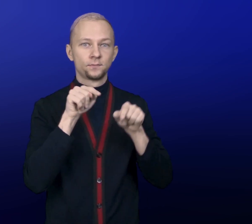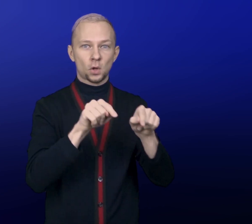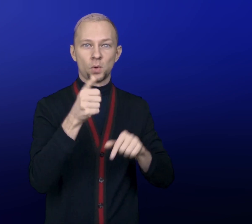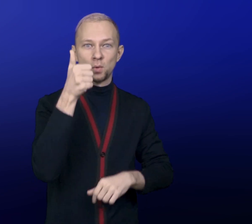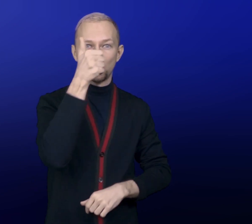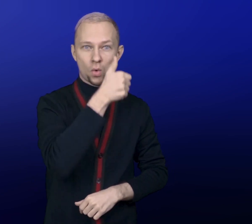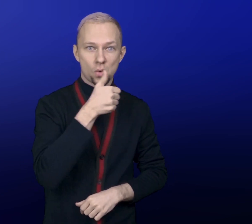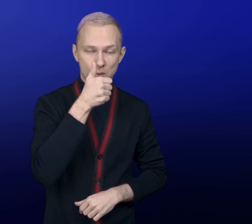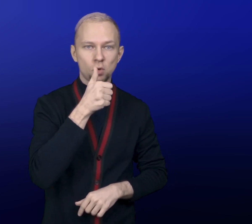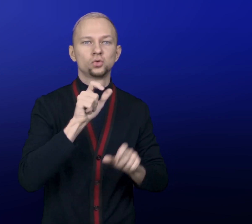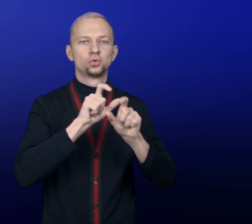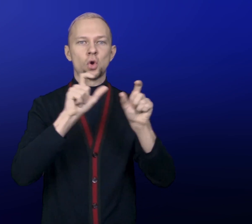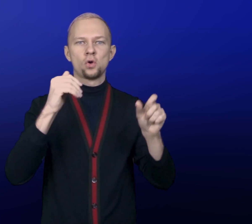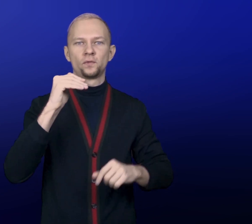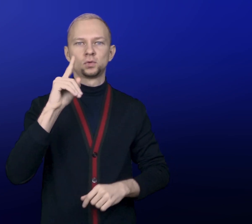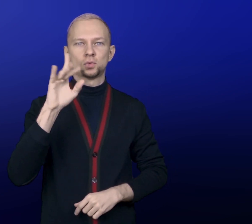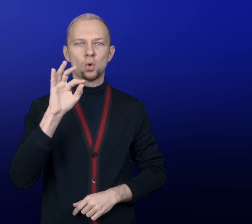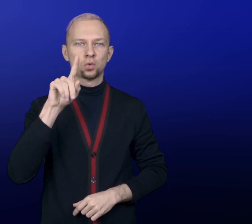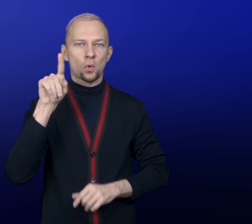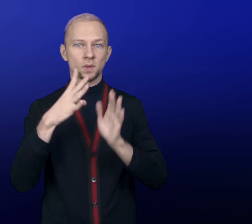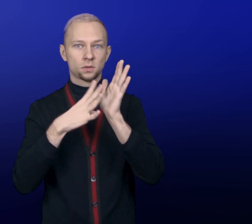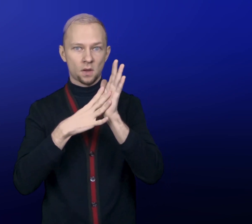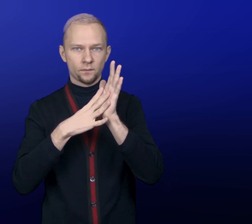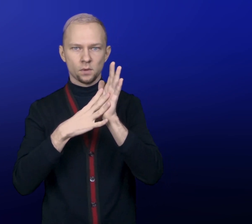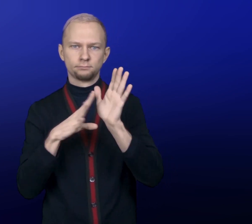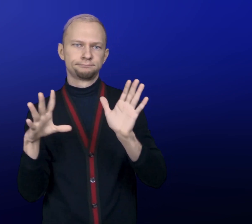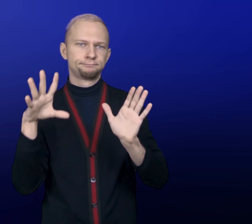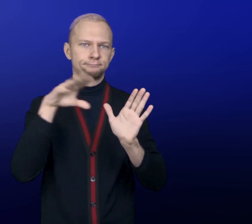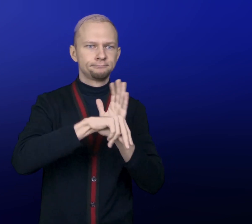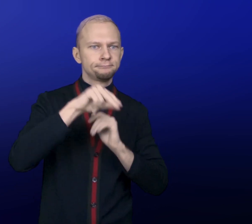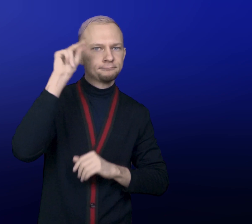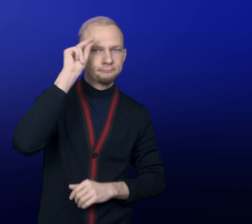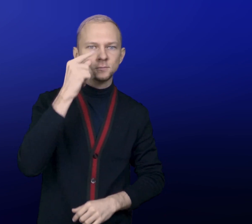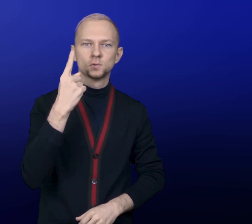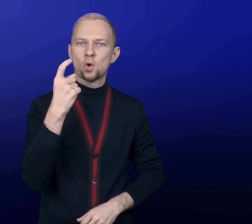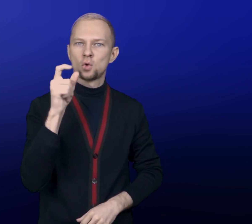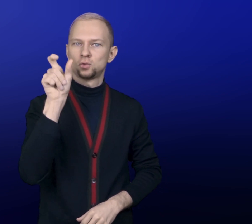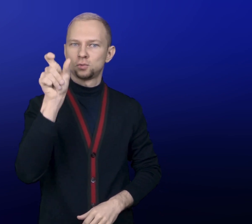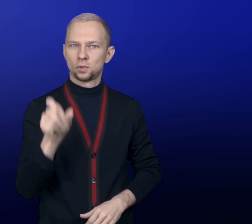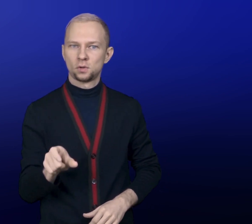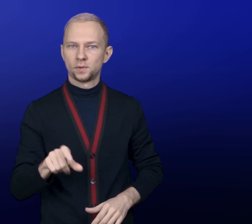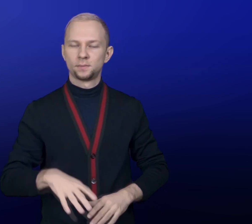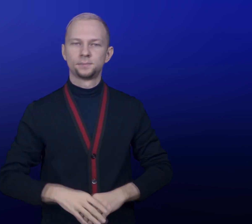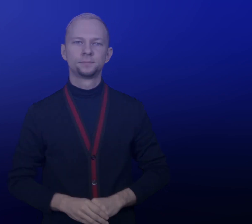и в том же году школа ФЗО № 9 приняла на обучение 100 человек.